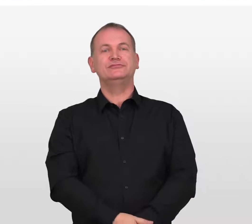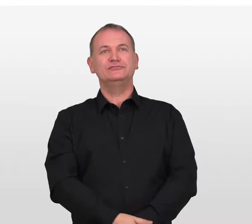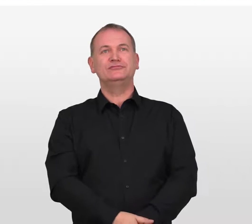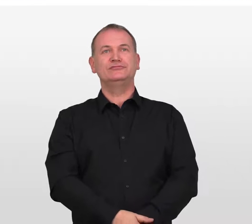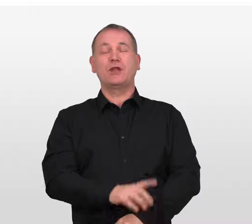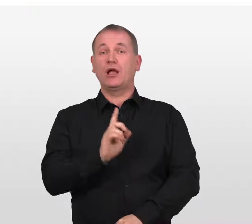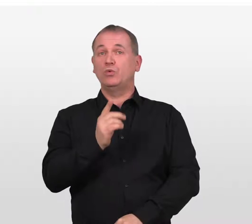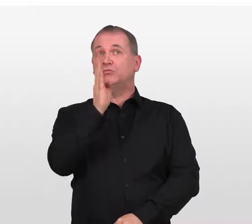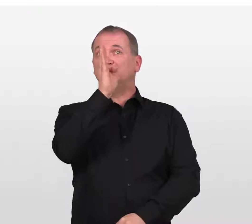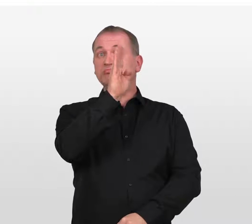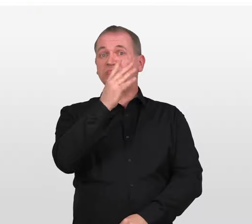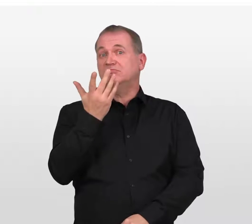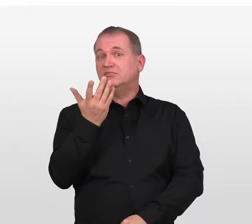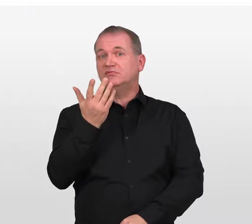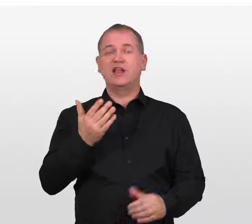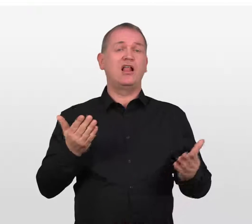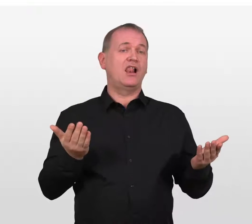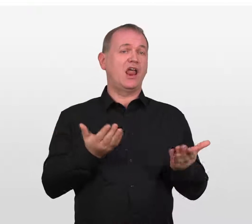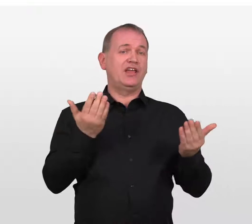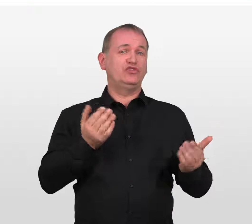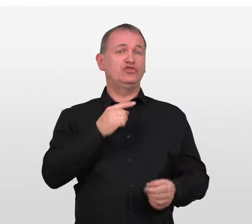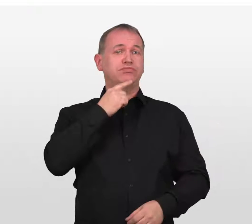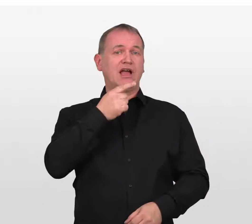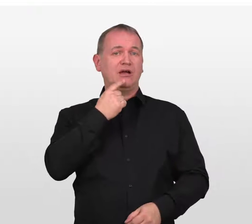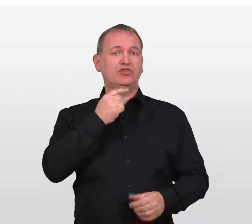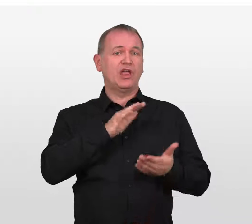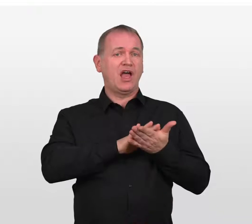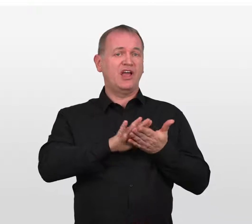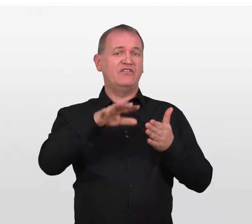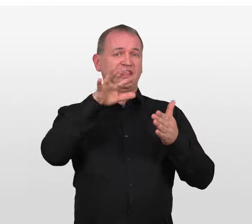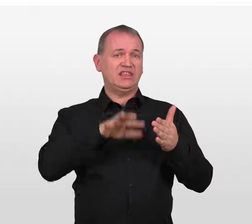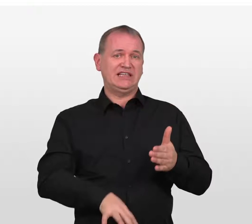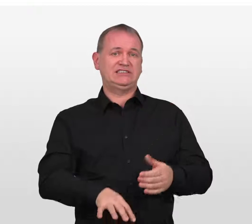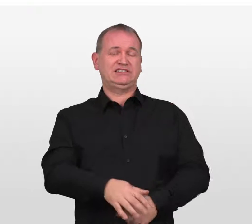und finden hier Texte in Leichter Sprache.